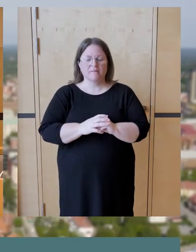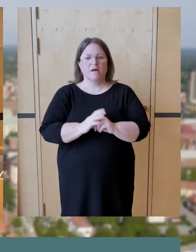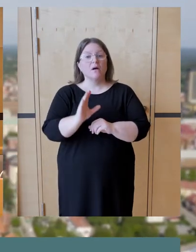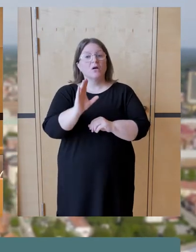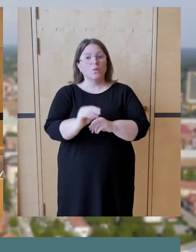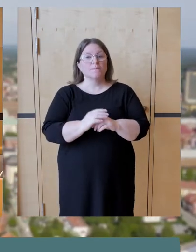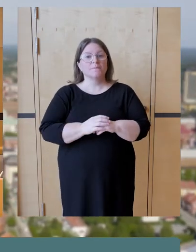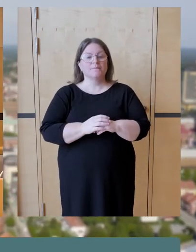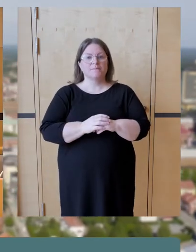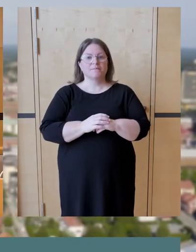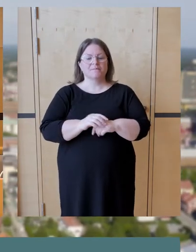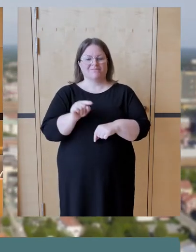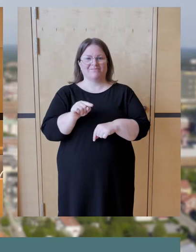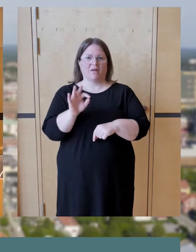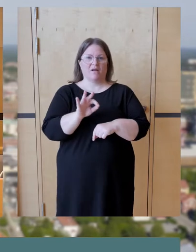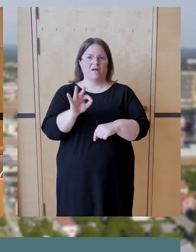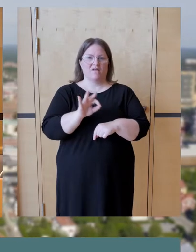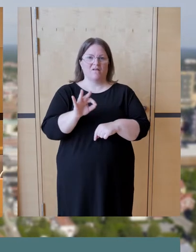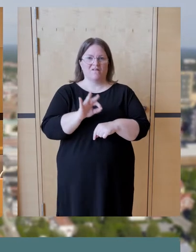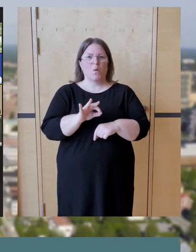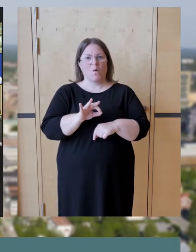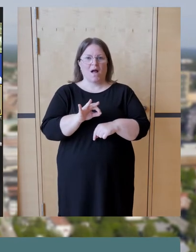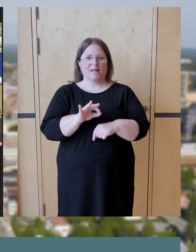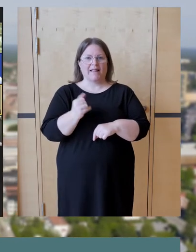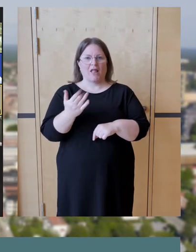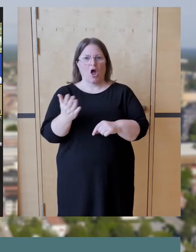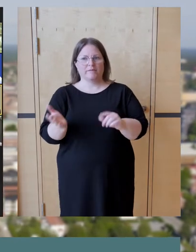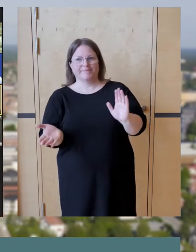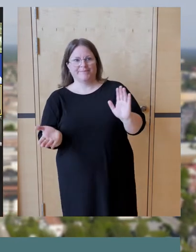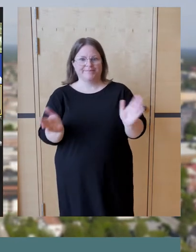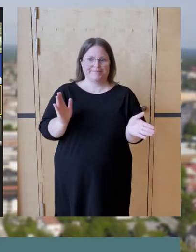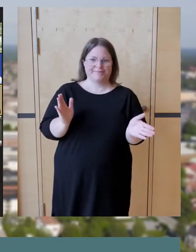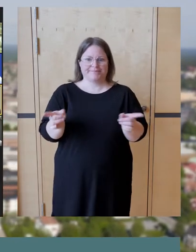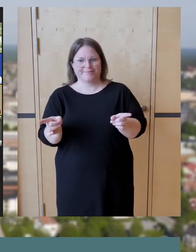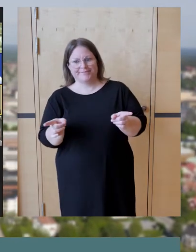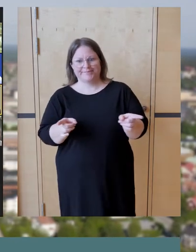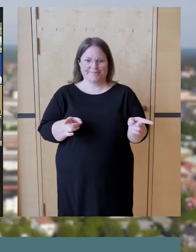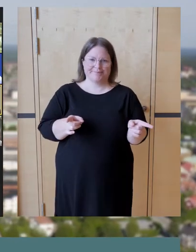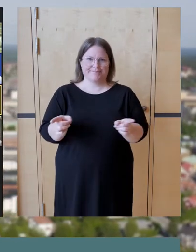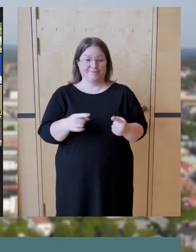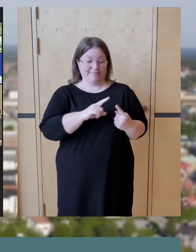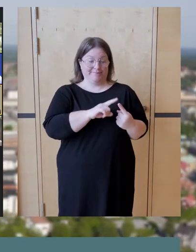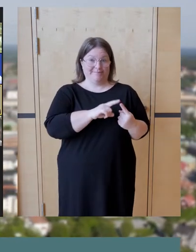Den här frågan är det står typ på två ben då Dels Vad som är behovet